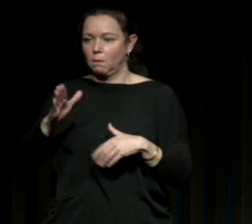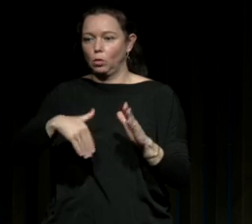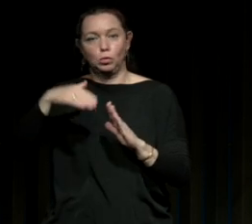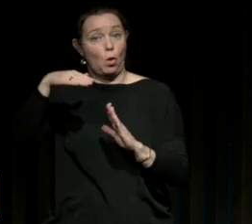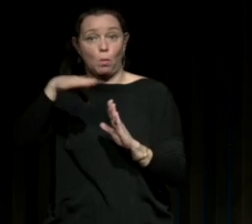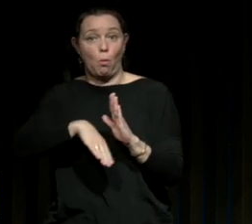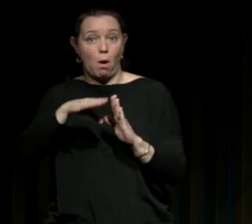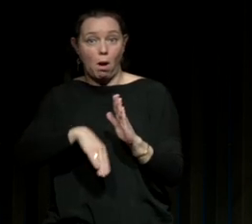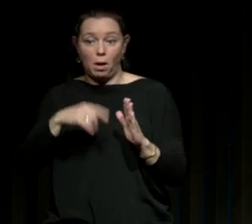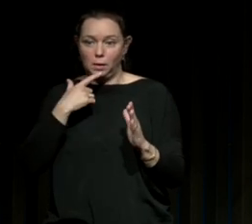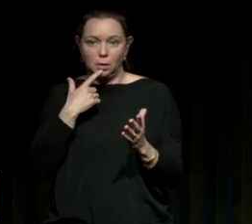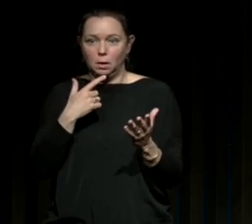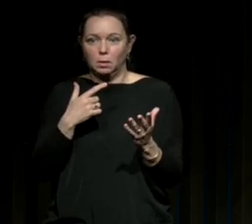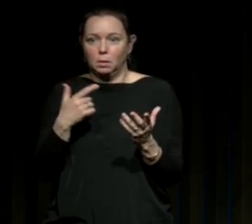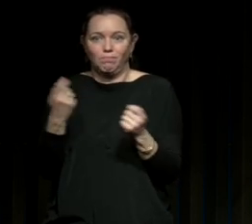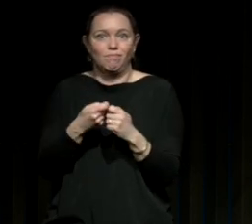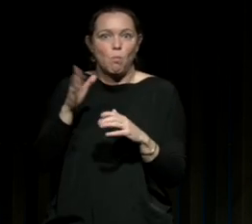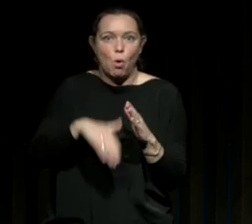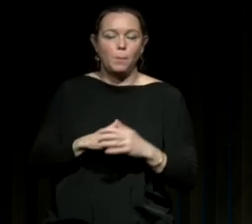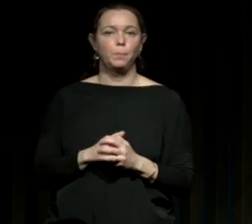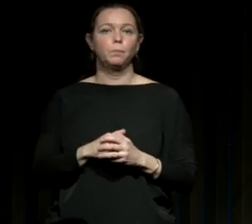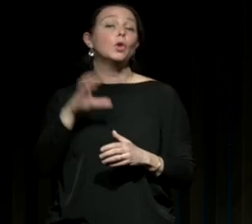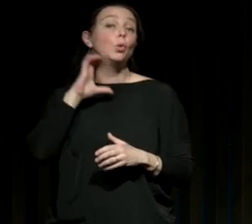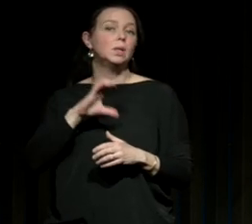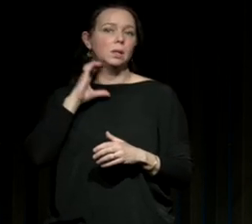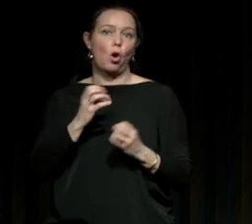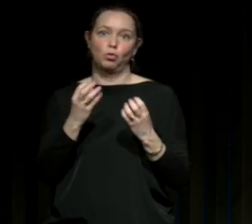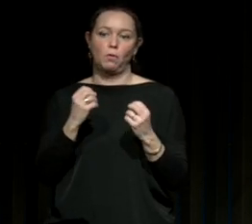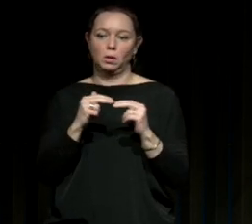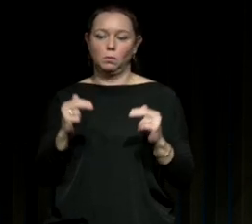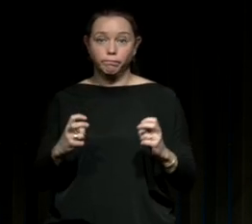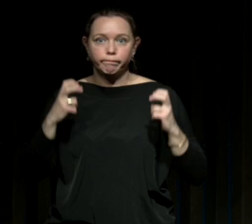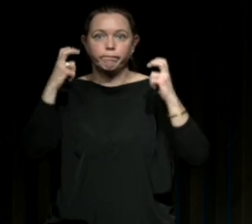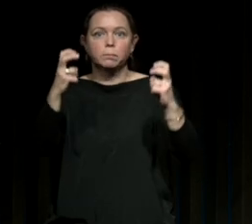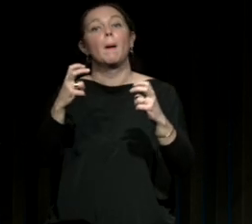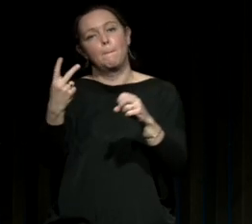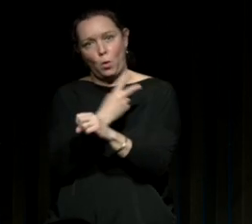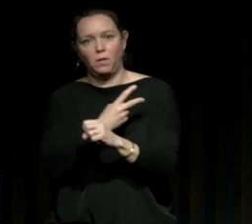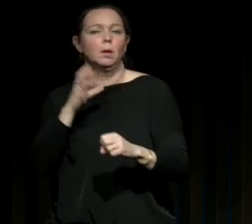l'insuline un cholestérol qui est plus élevé en particulier un mauvais cholestérol alors que le